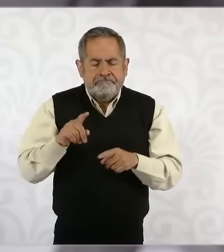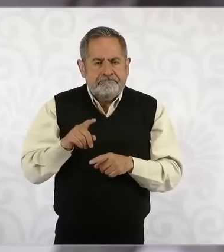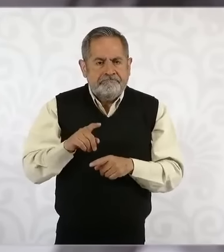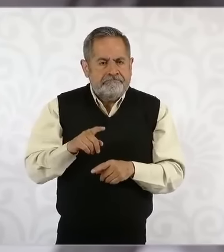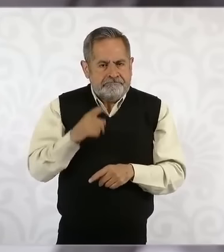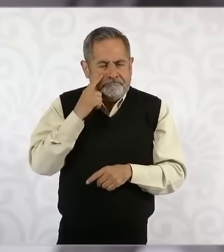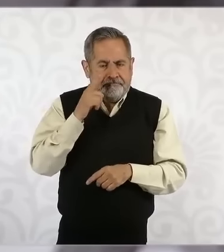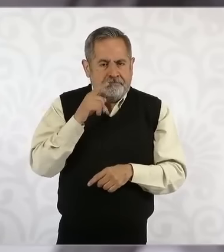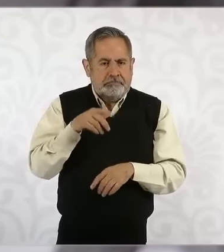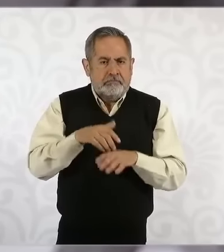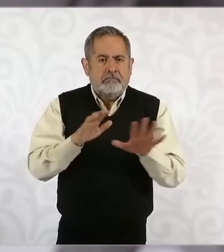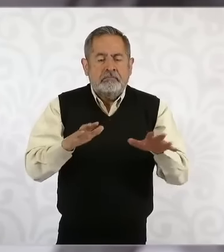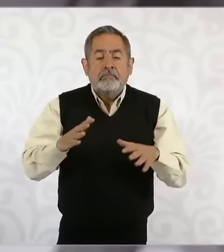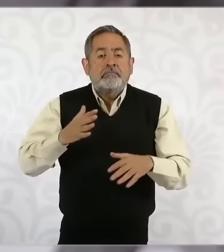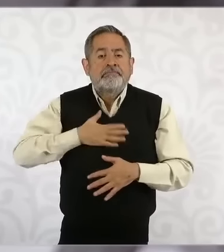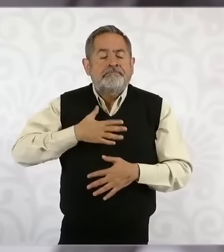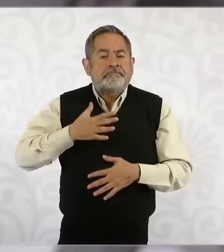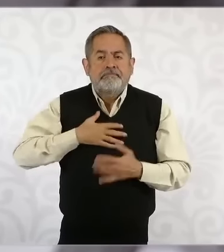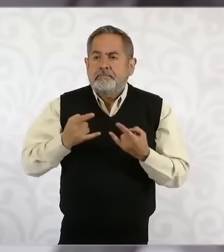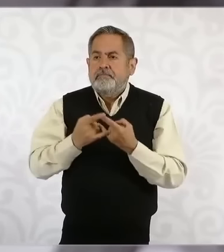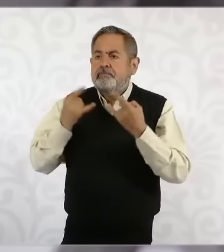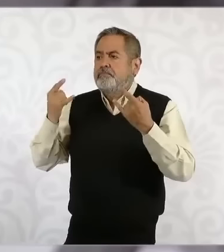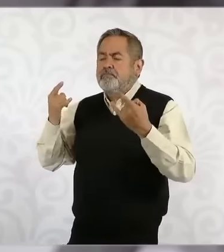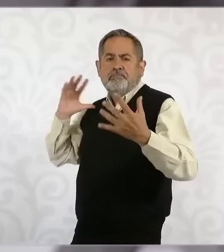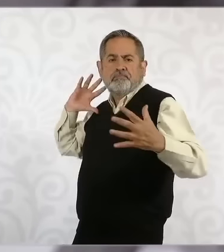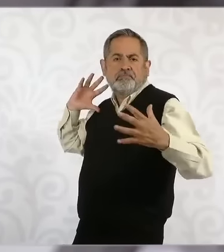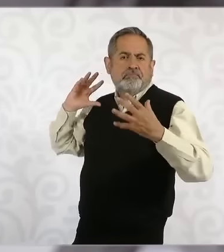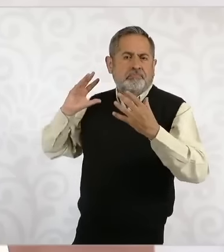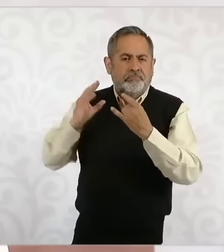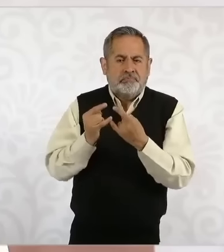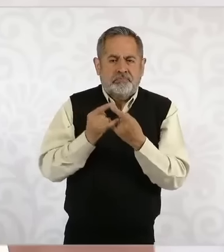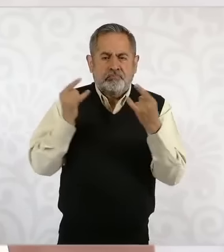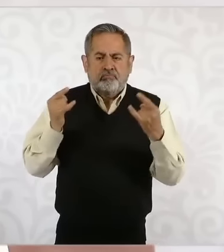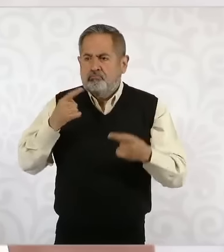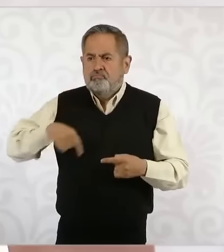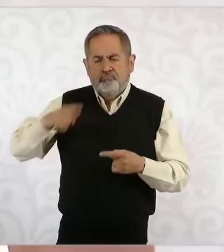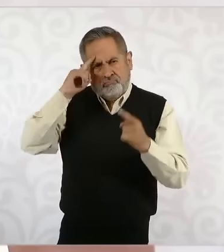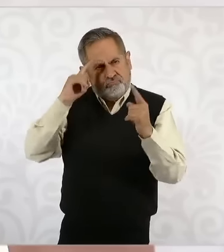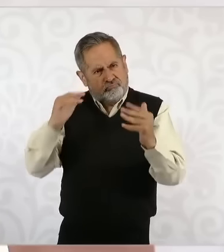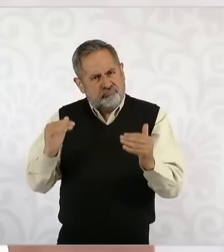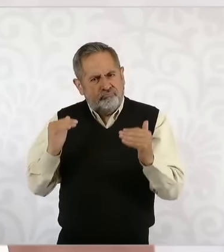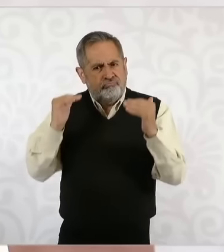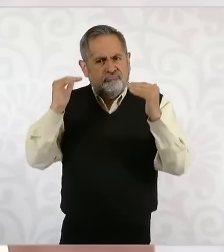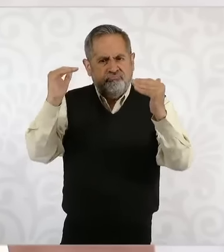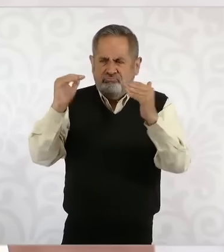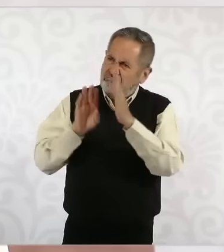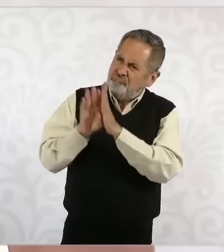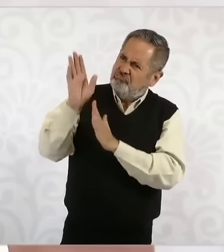Número uno es nuestra historia y la reivindicación de nuestra historia. No olvidemos que